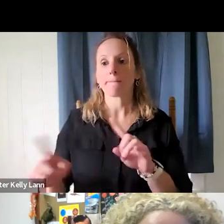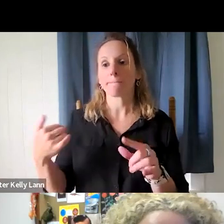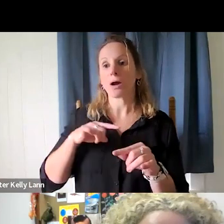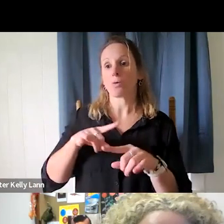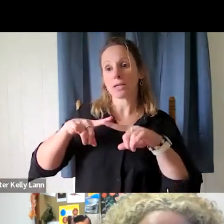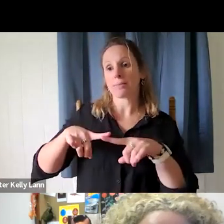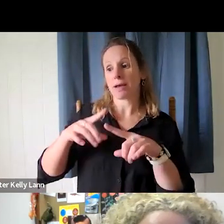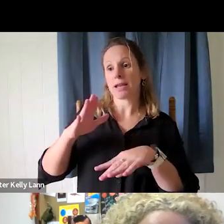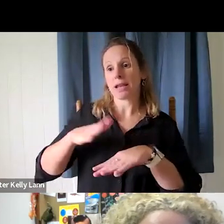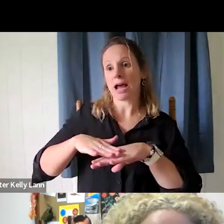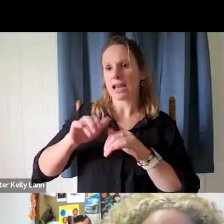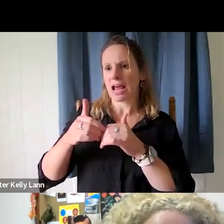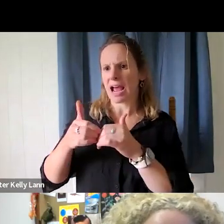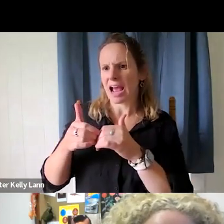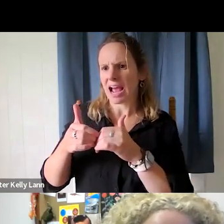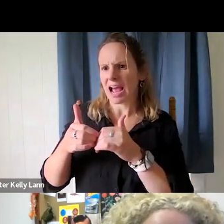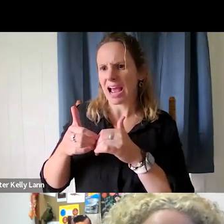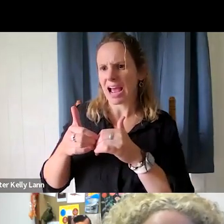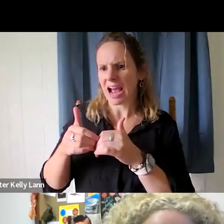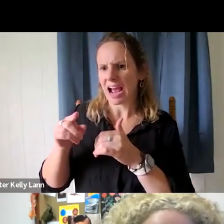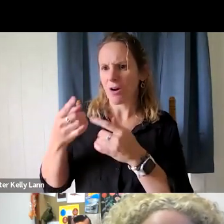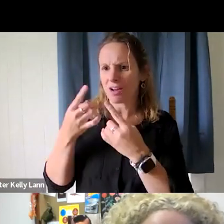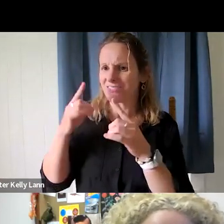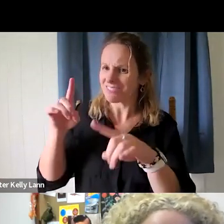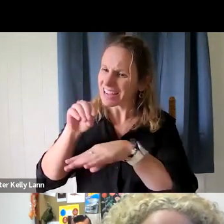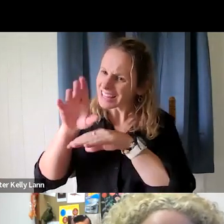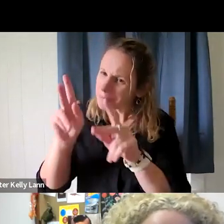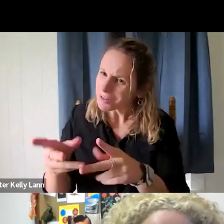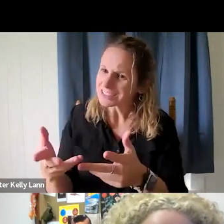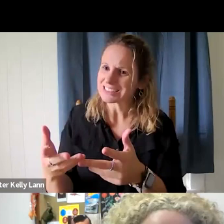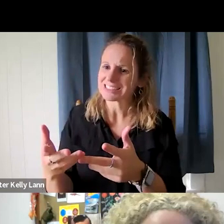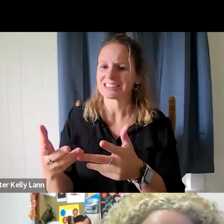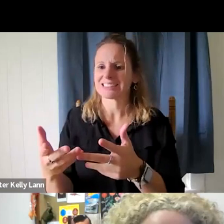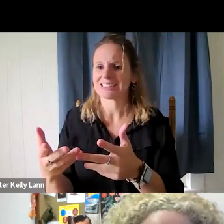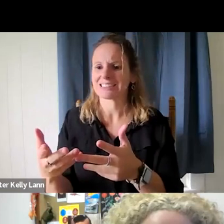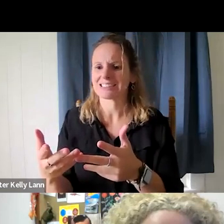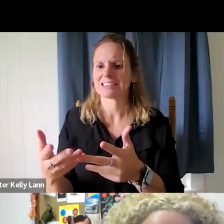en cómo les afecta esto realmente. Una de las cosas que se mencionó antes